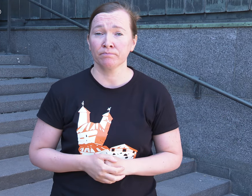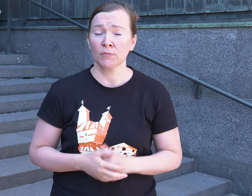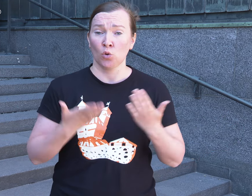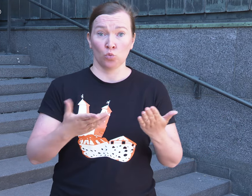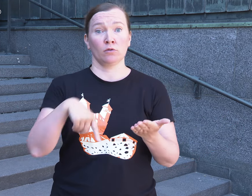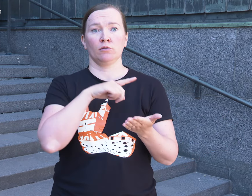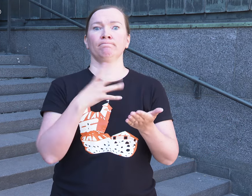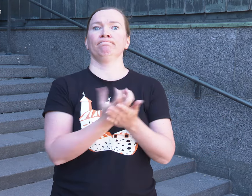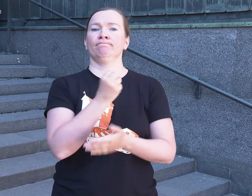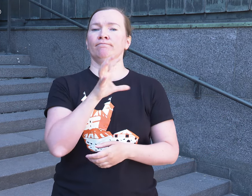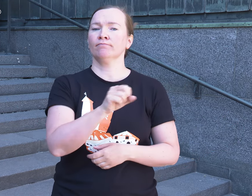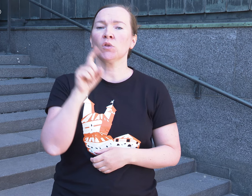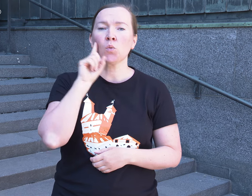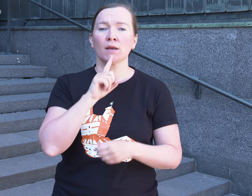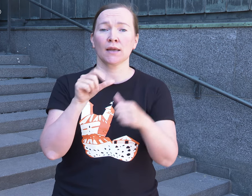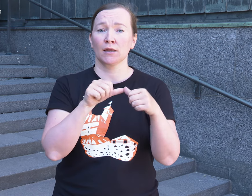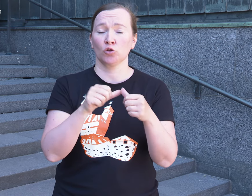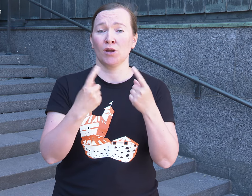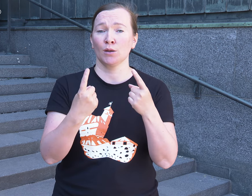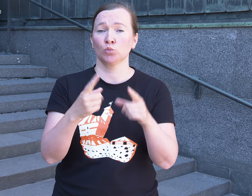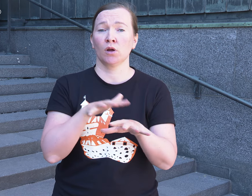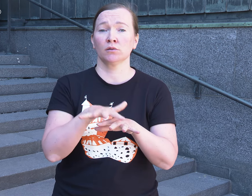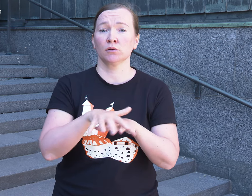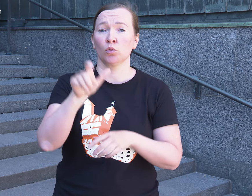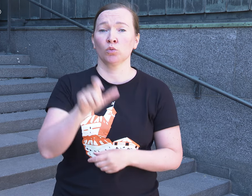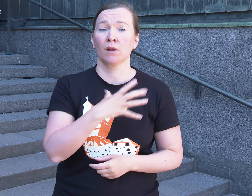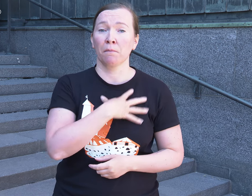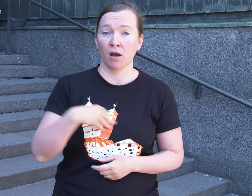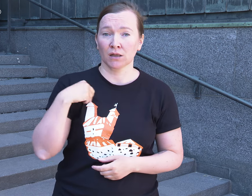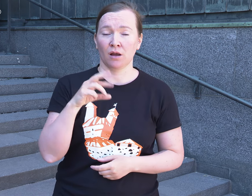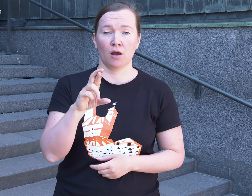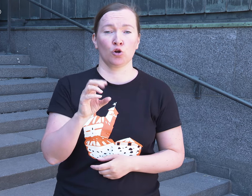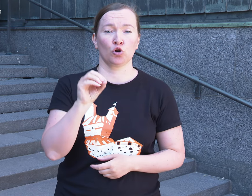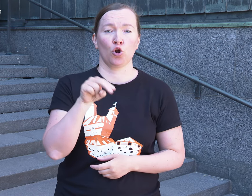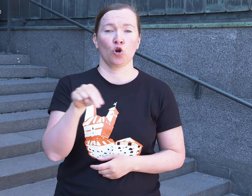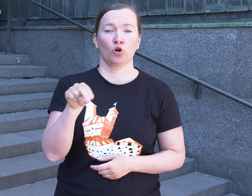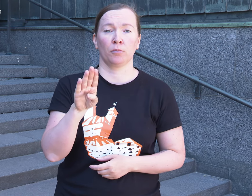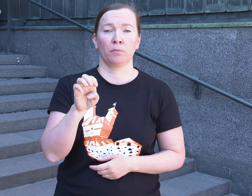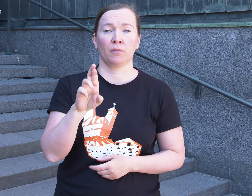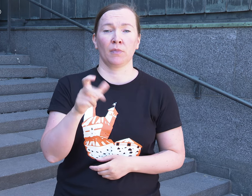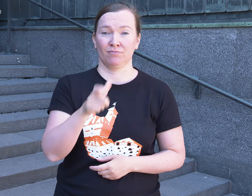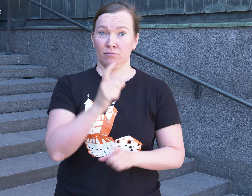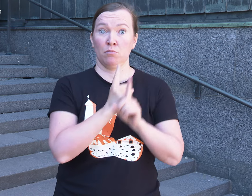Tavoitimme Kuurojen Liiton erityisasiantuntija Marika Rönnbergin.